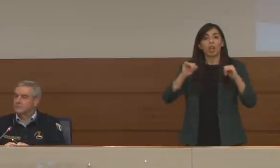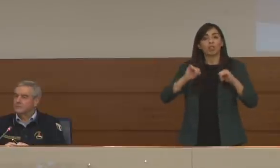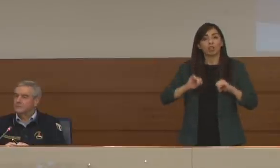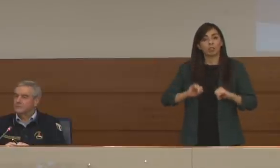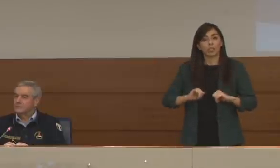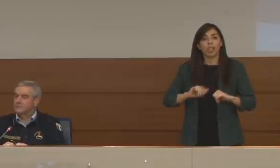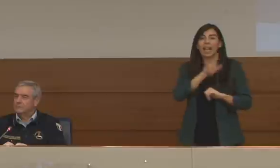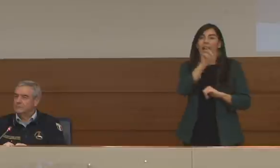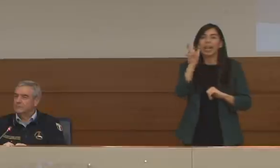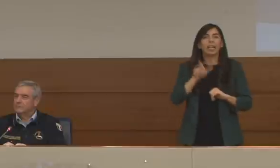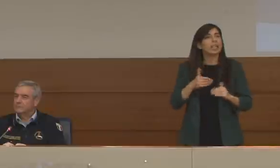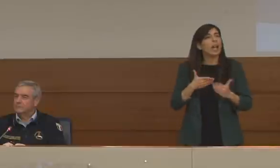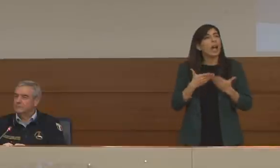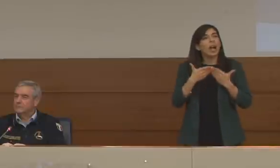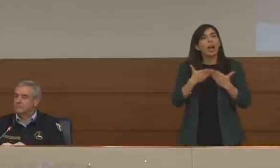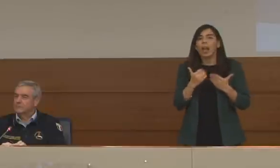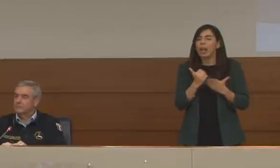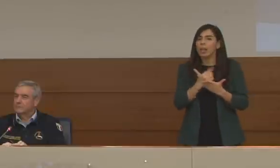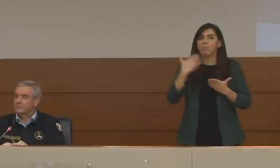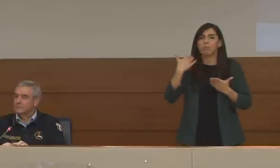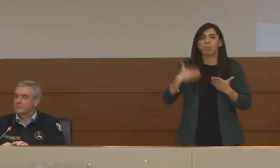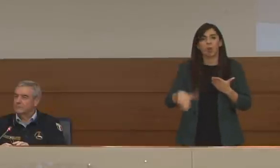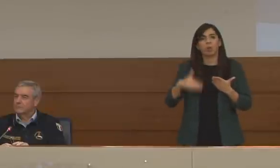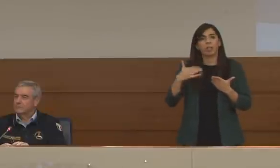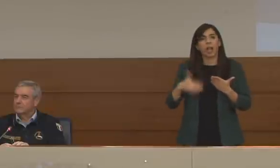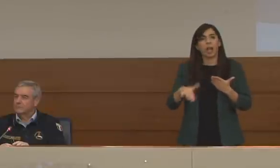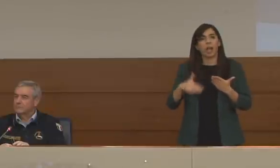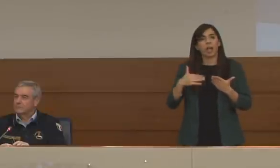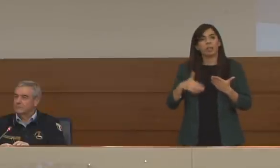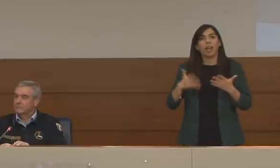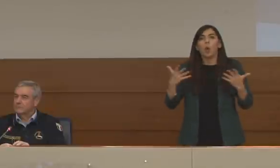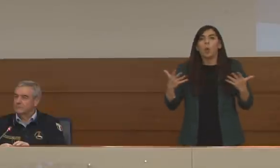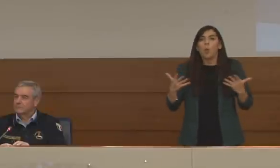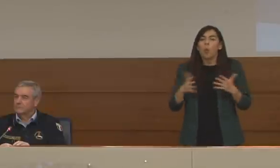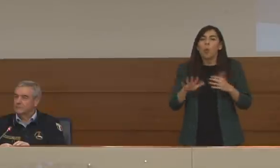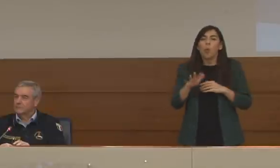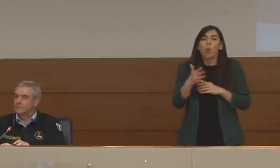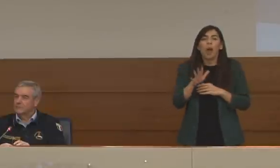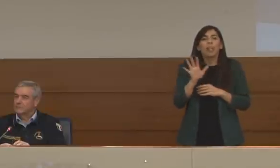nostro paese, quasi un ancora di salvezza per gli italiani in determinati momenti.